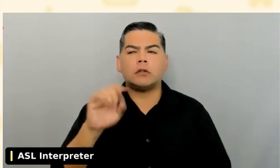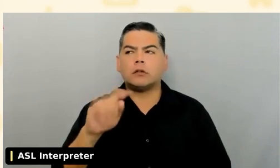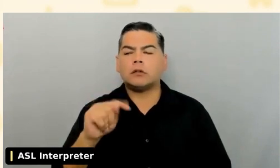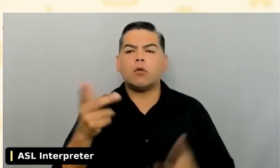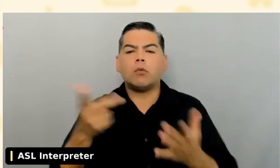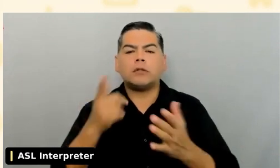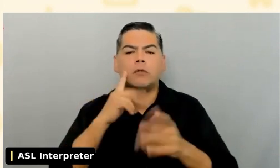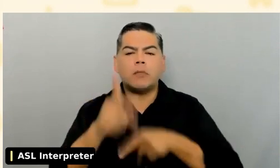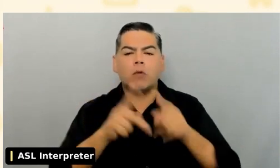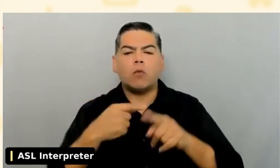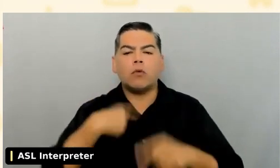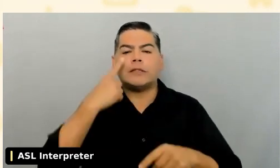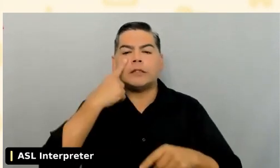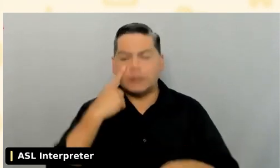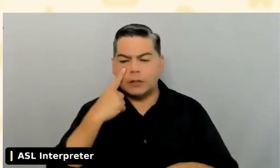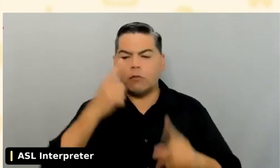dónde se esté creando contenido automatizado?